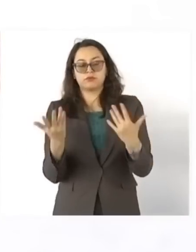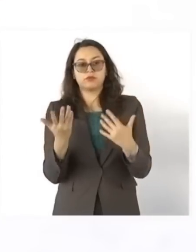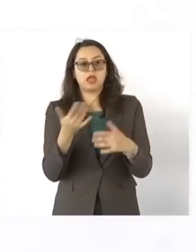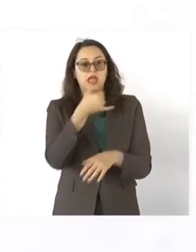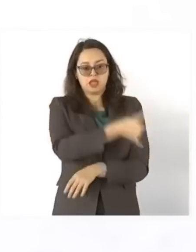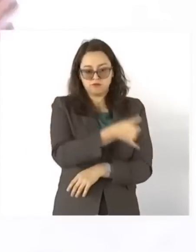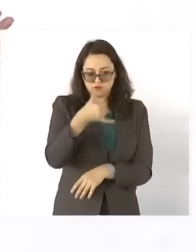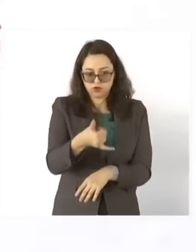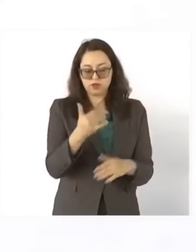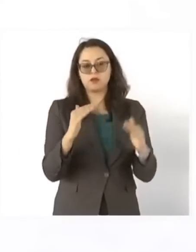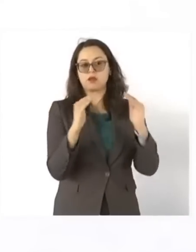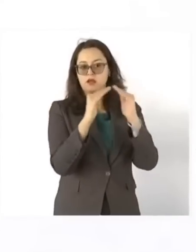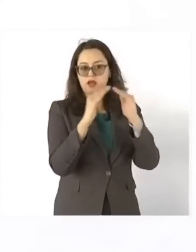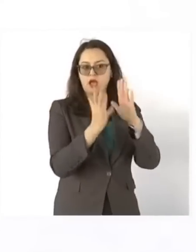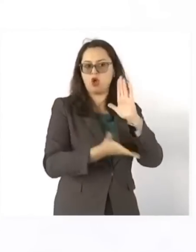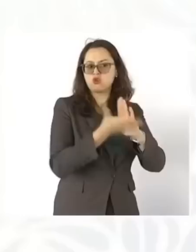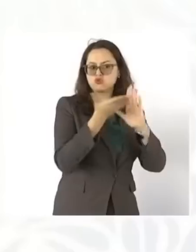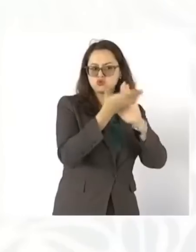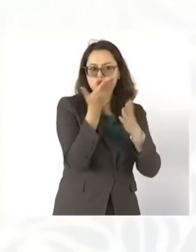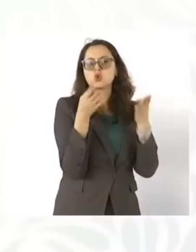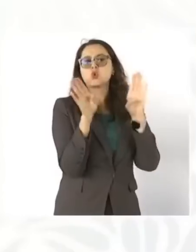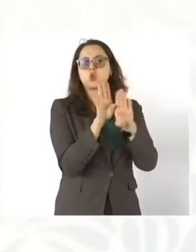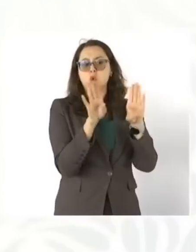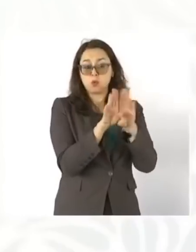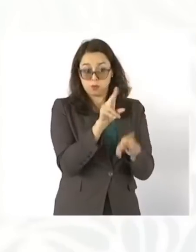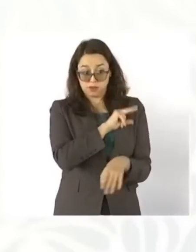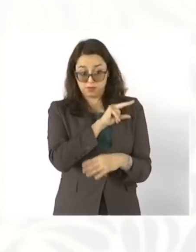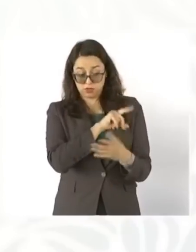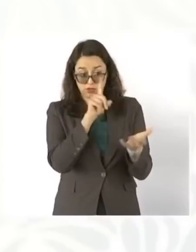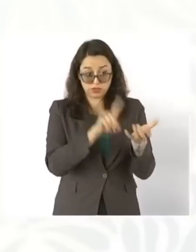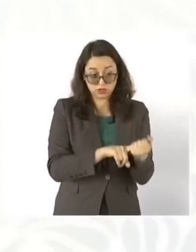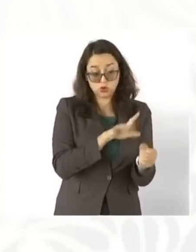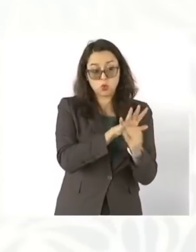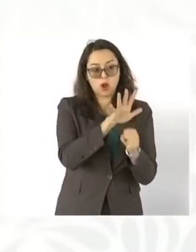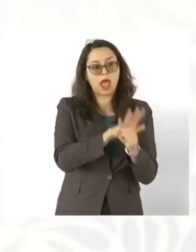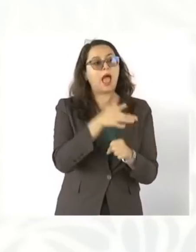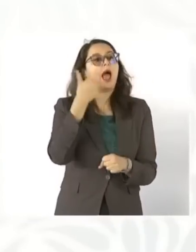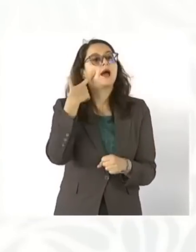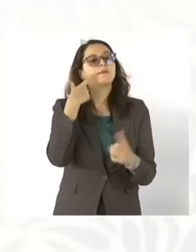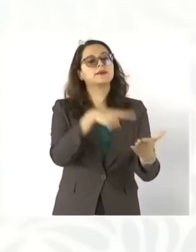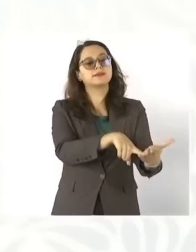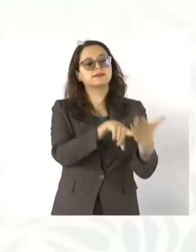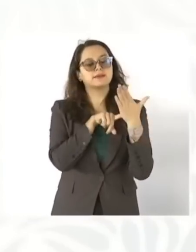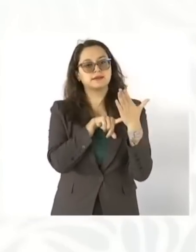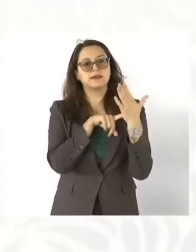cómo lo construye qué alianzas privadas hay y al mismo tiempo con la Comisión Nacional de Vivienda